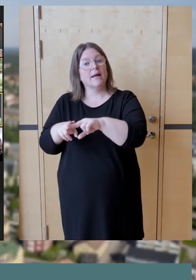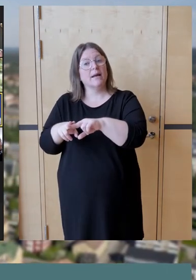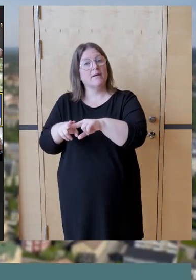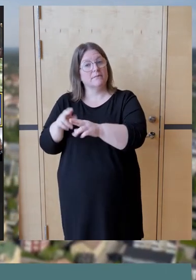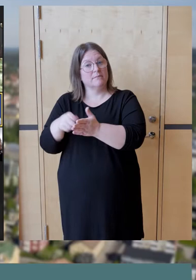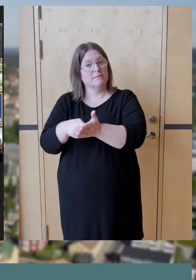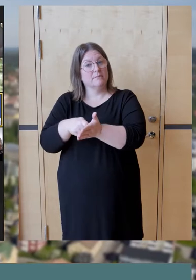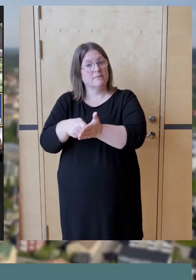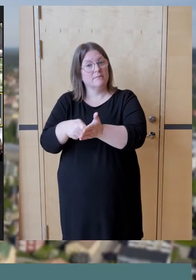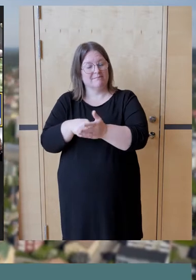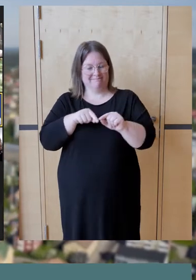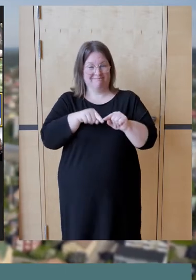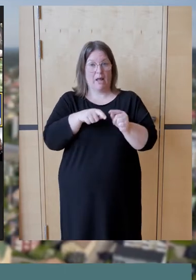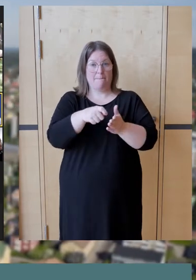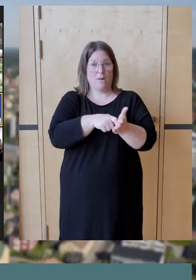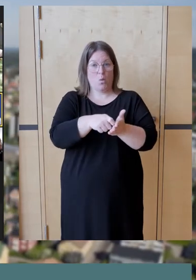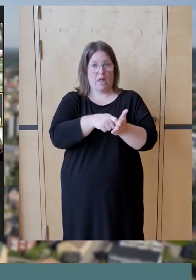I den prognosen tar man inte hälsen heller